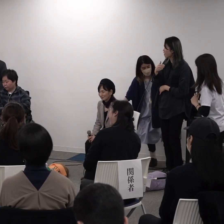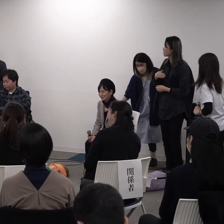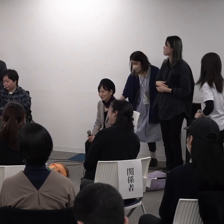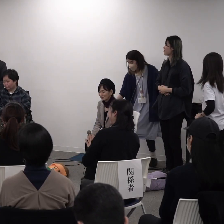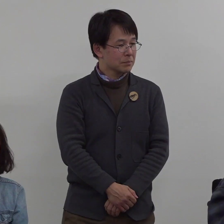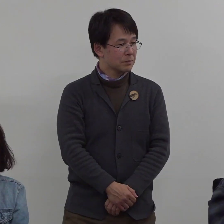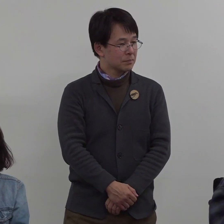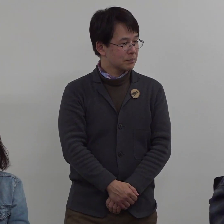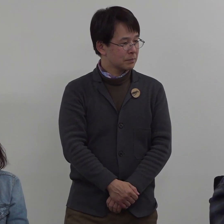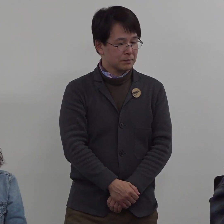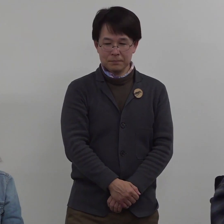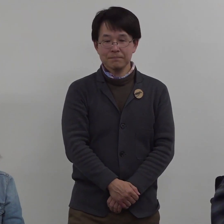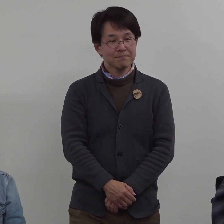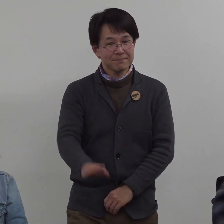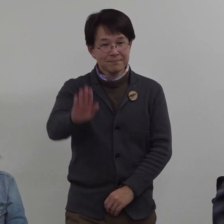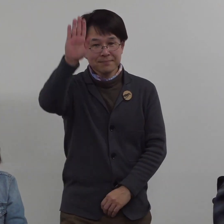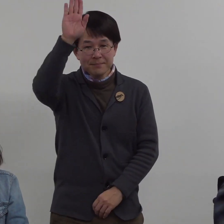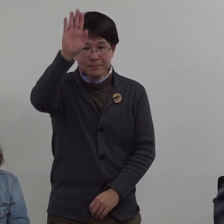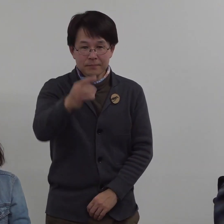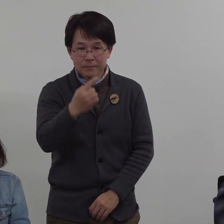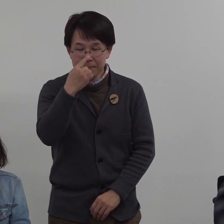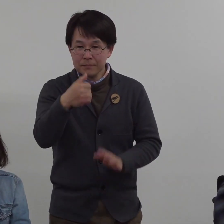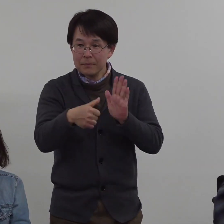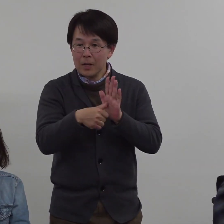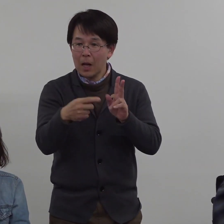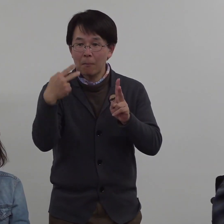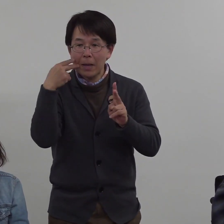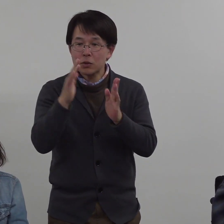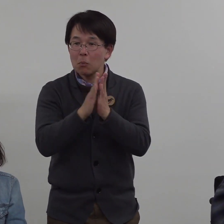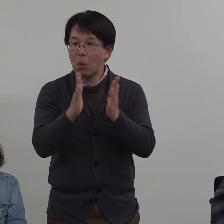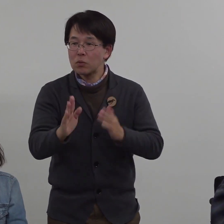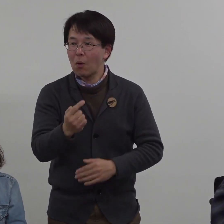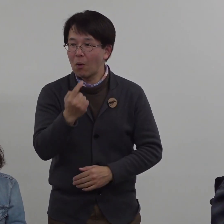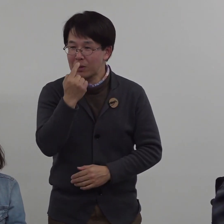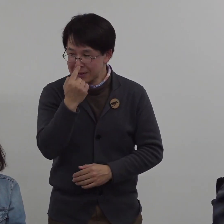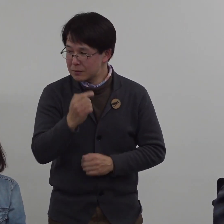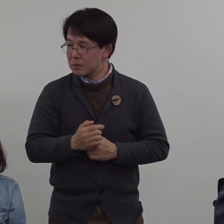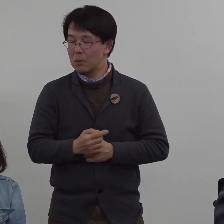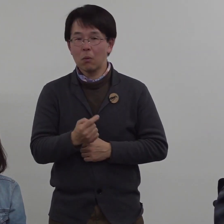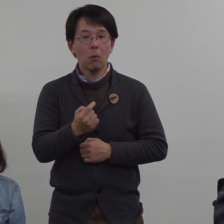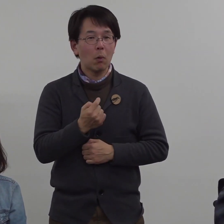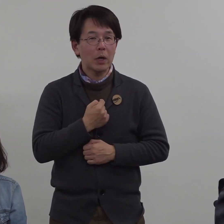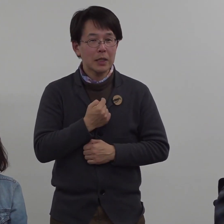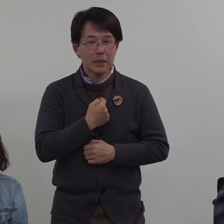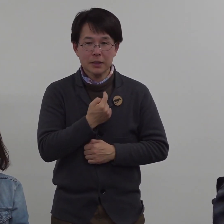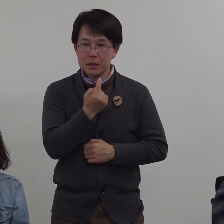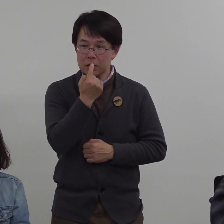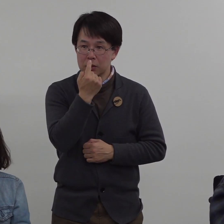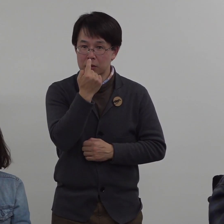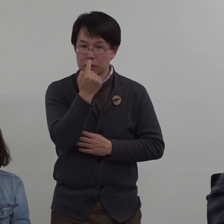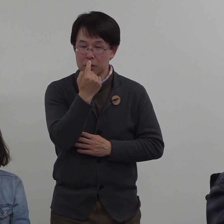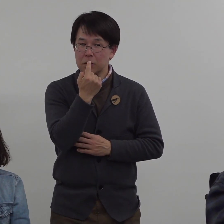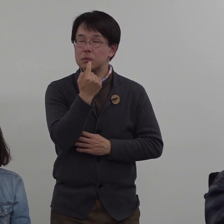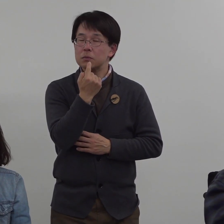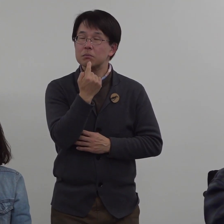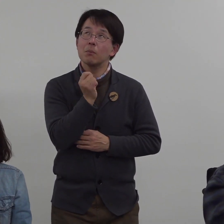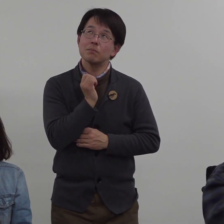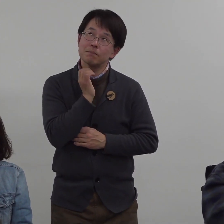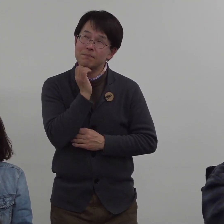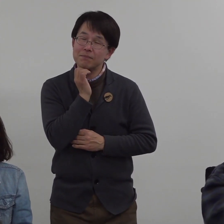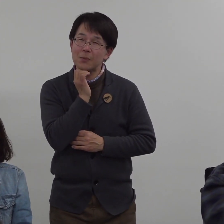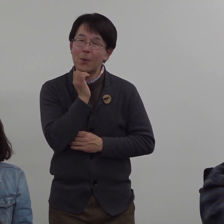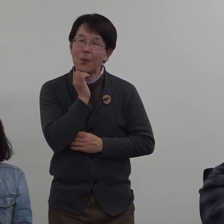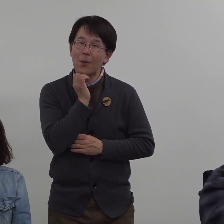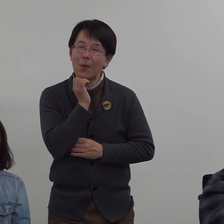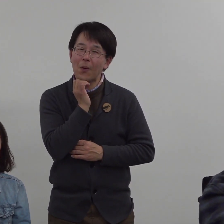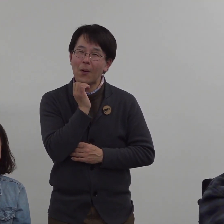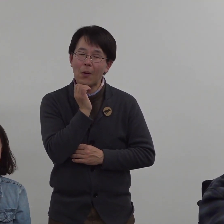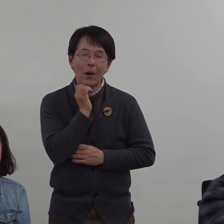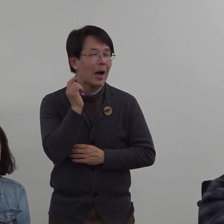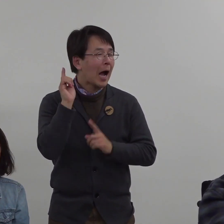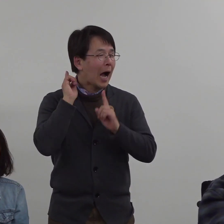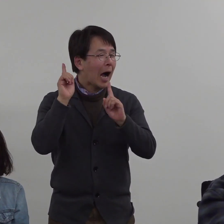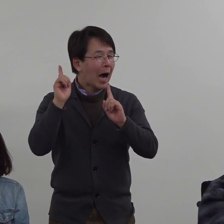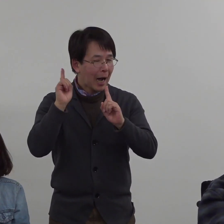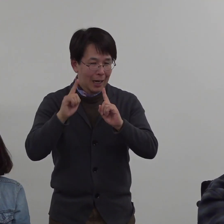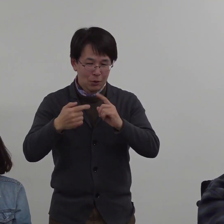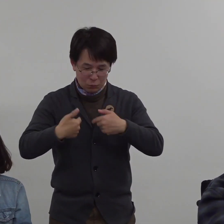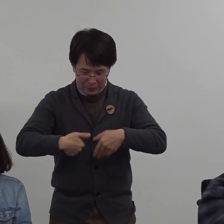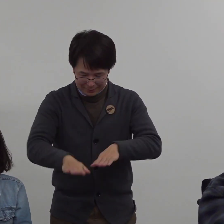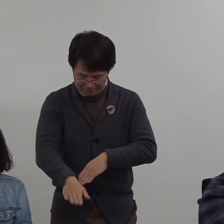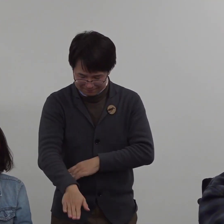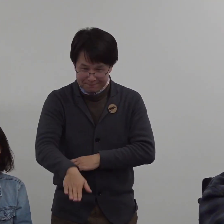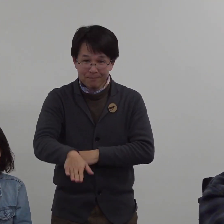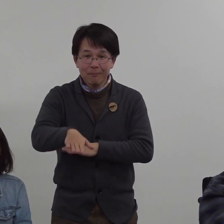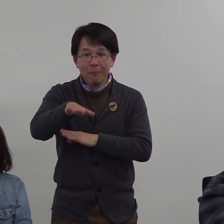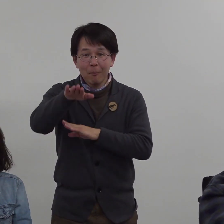松本）はい松本です 私は聞こえる子供として生まれて普通に育っていたんですけれども